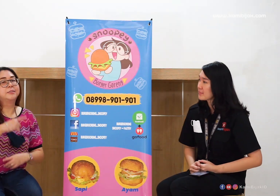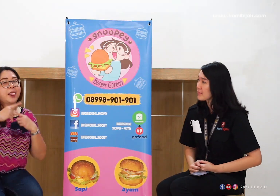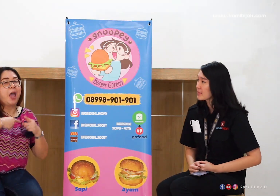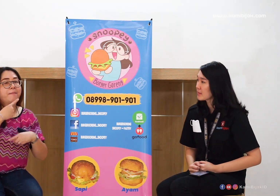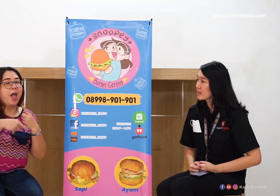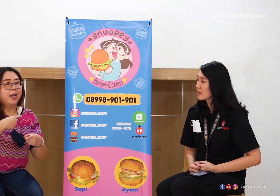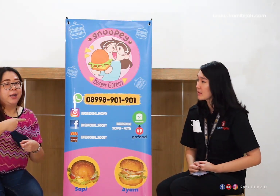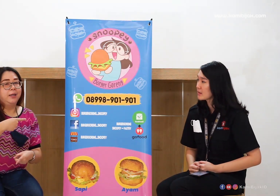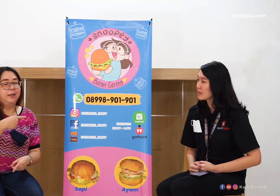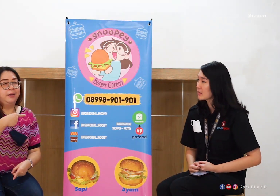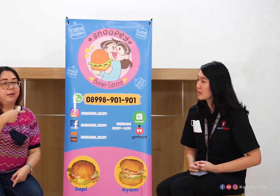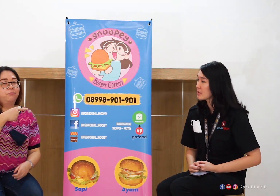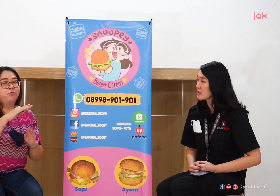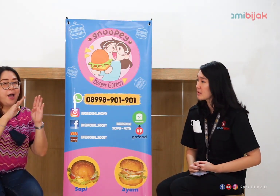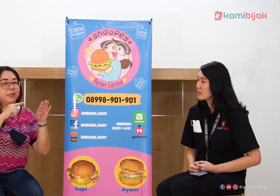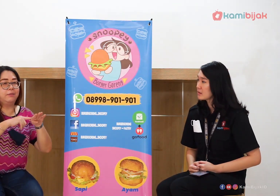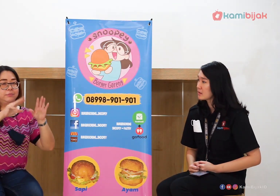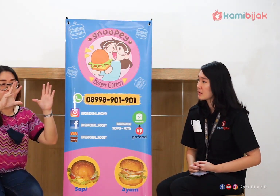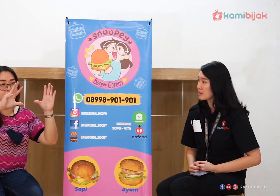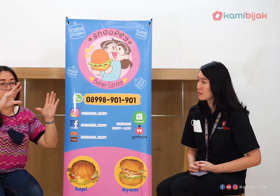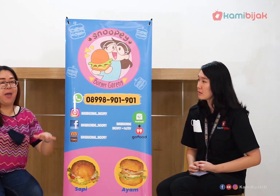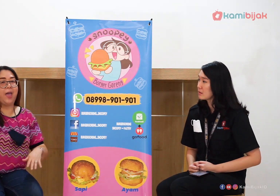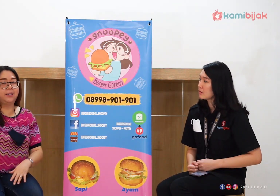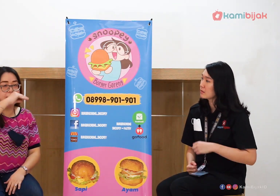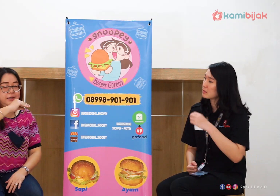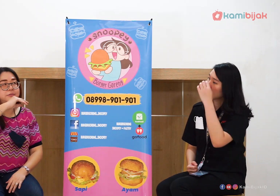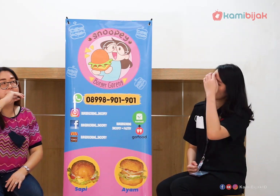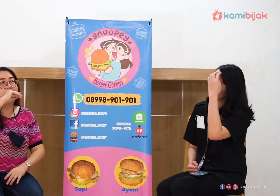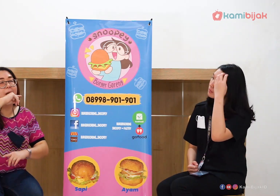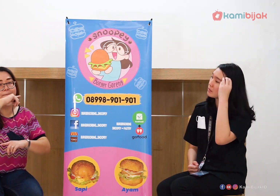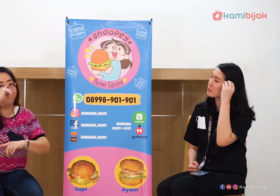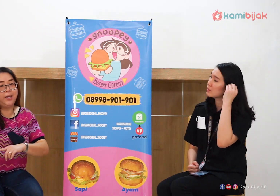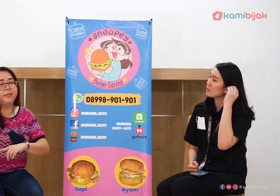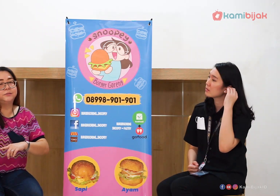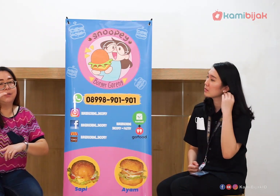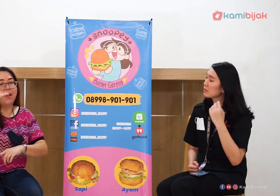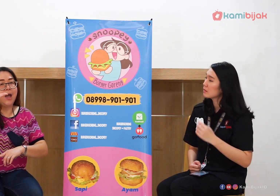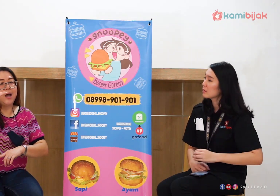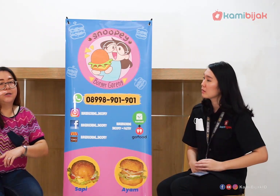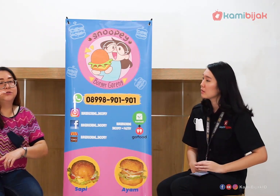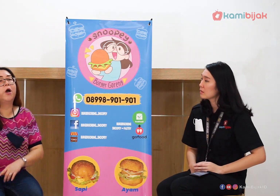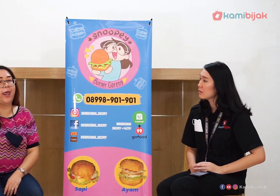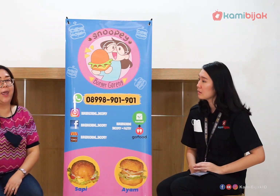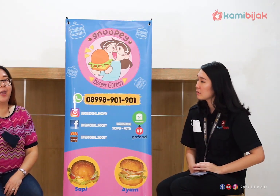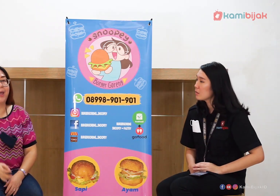Setiap hari jam 9 pagi sampai 5 sore.